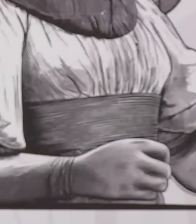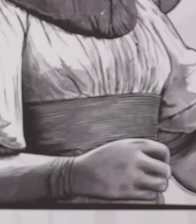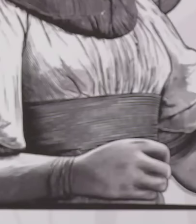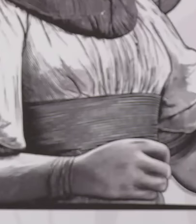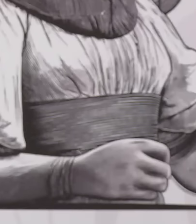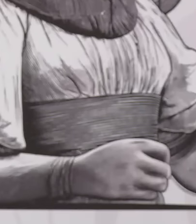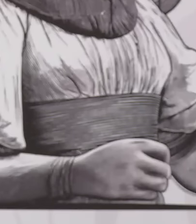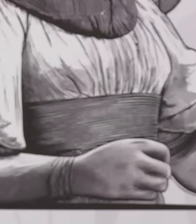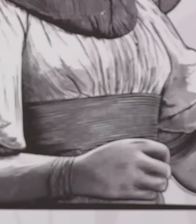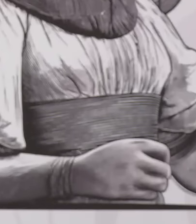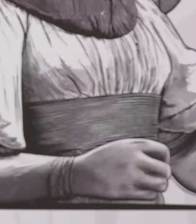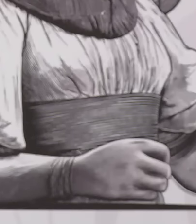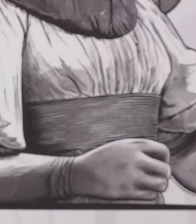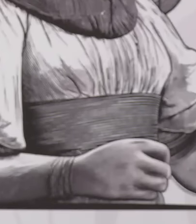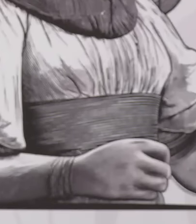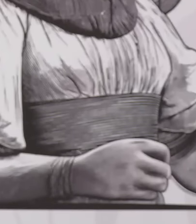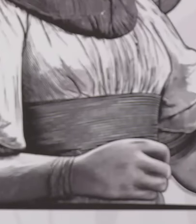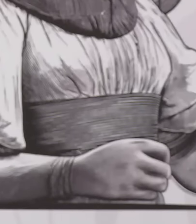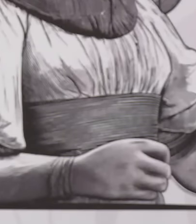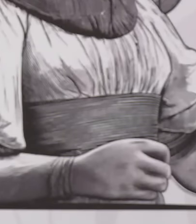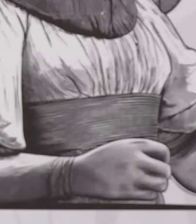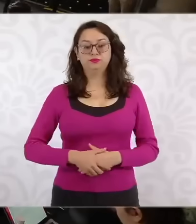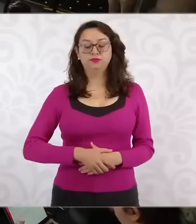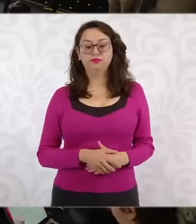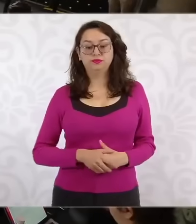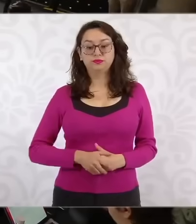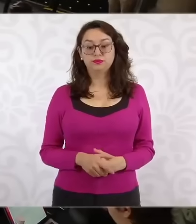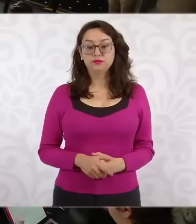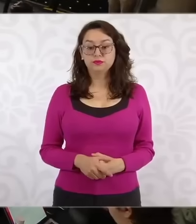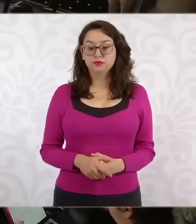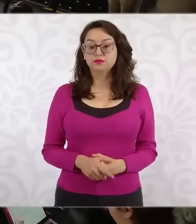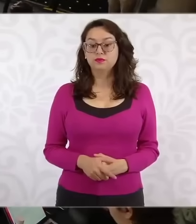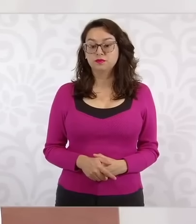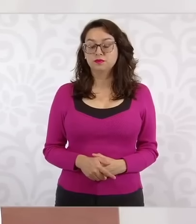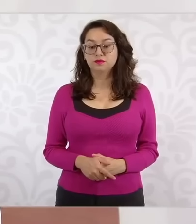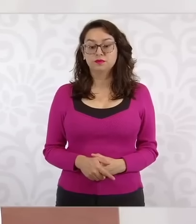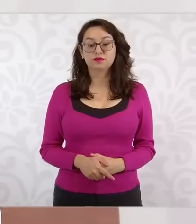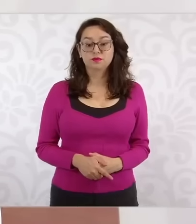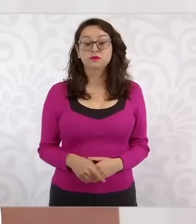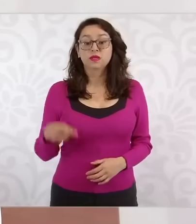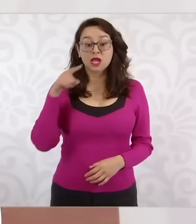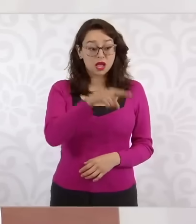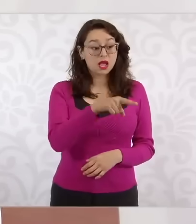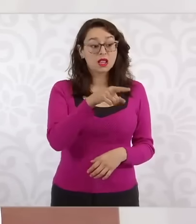que dice no impunidad es el general secretario. Entonces ahí hay disposición que él solicita eh